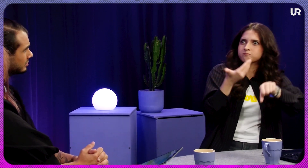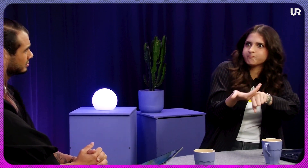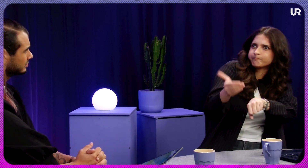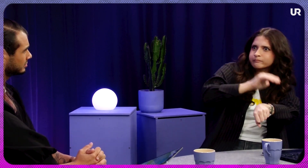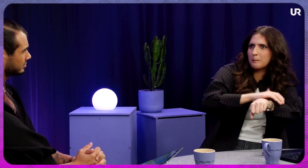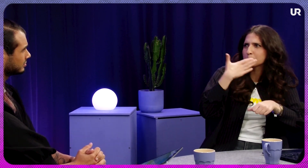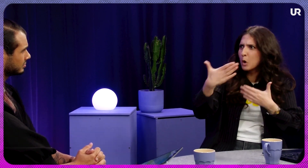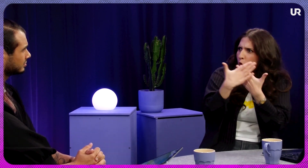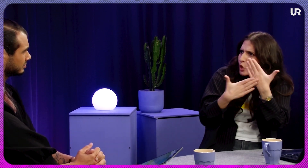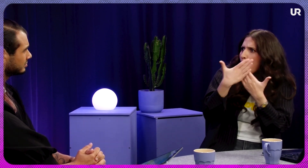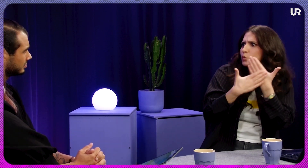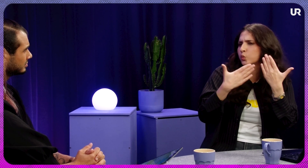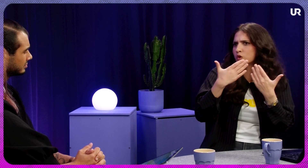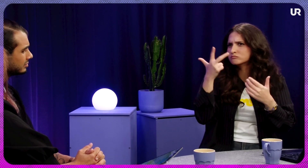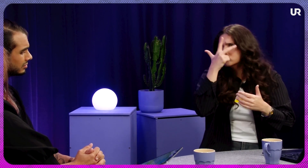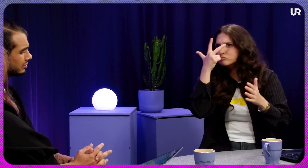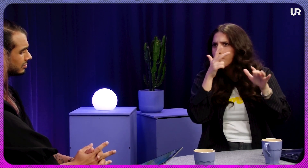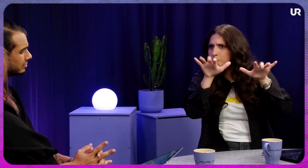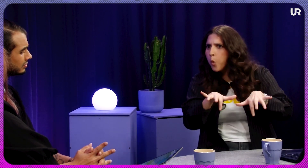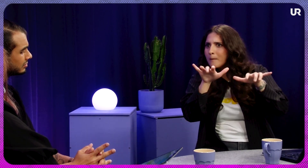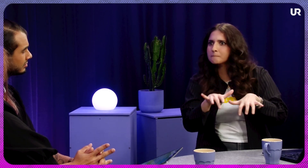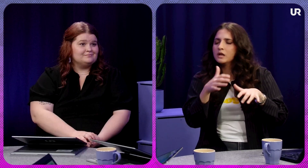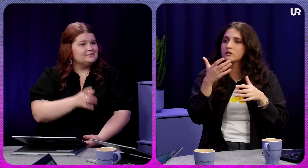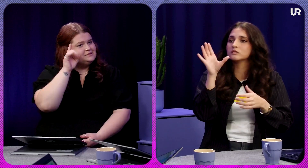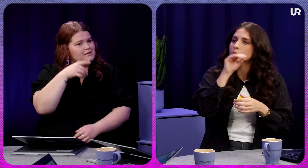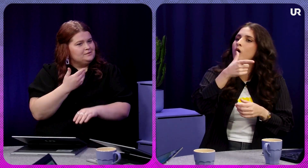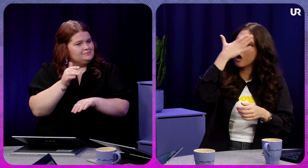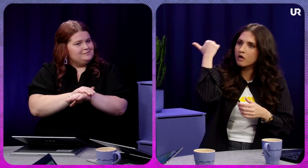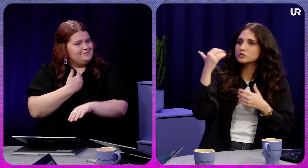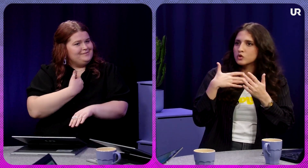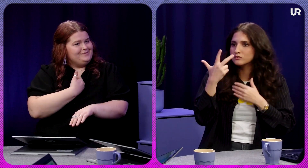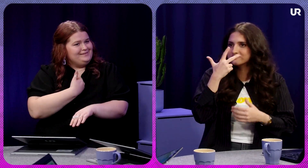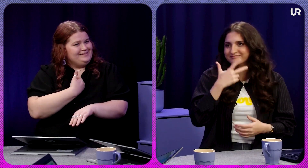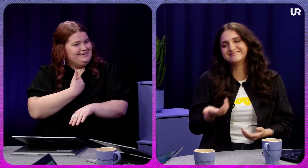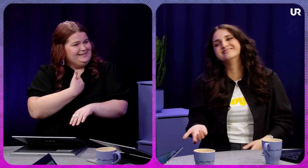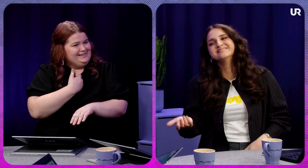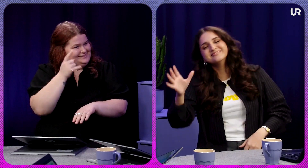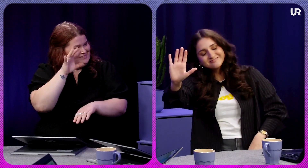men det finns andra som är mycket duktigare och har starkare datorer, exklusiva program- som kan göra snygga.... Josephine: Tänk om jag faktiskt är duktig på sånt?